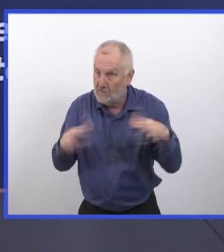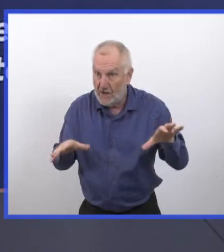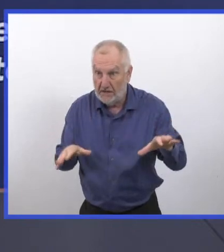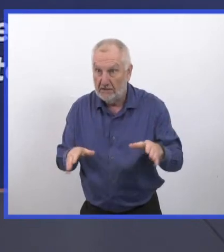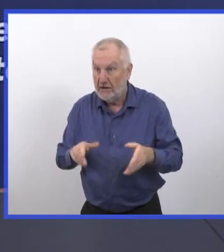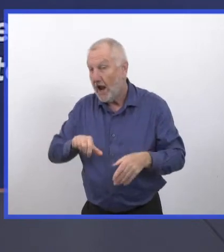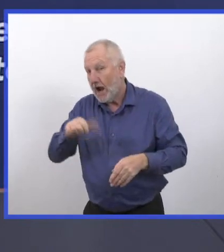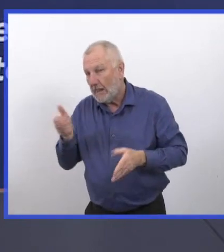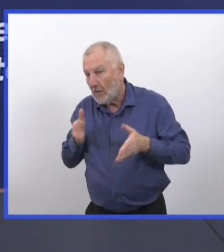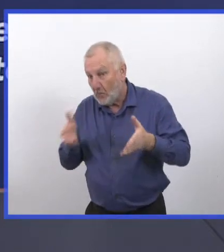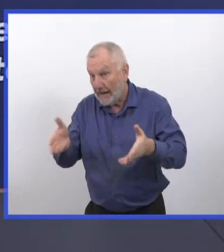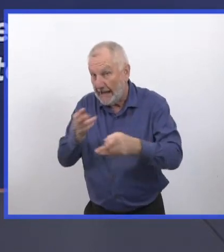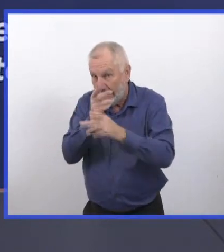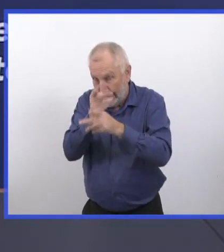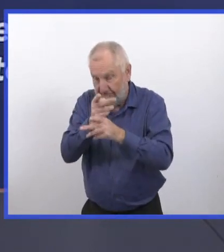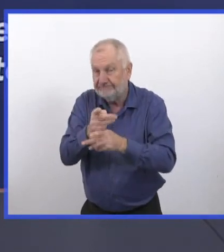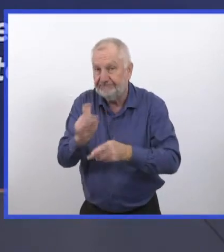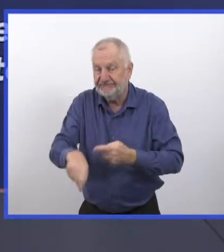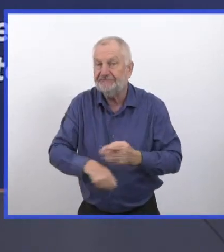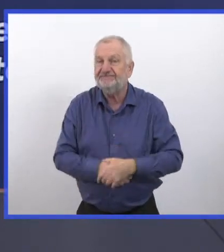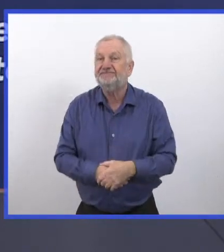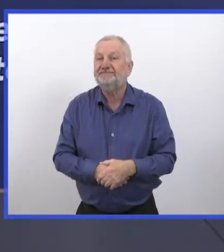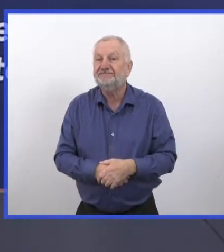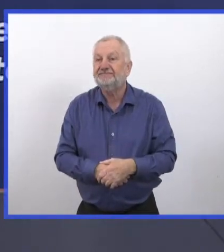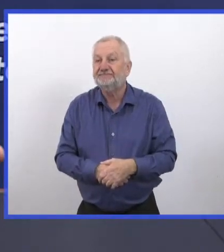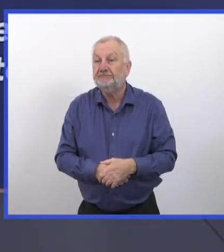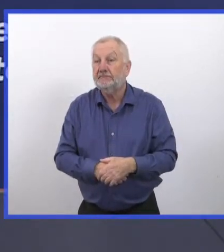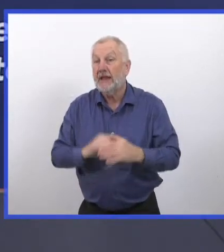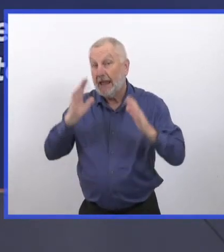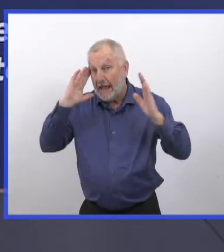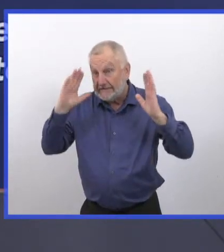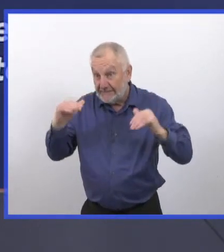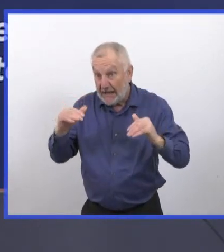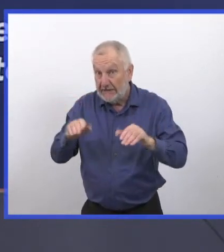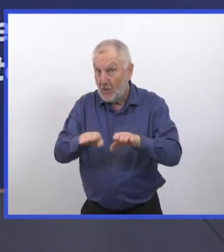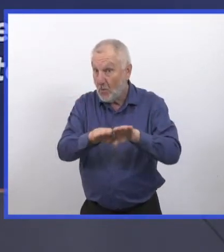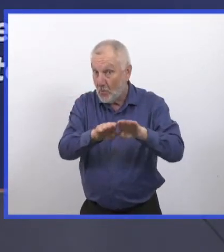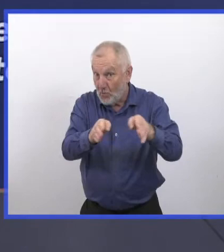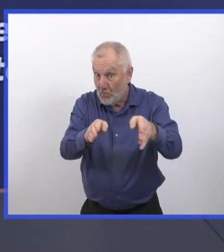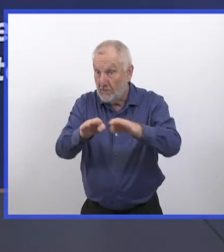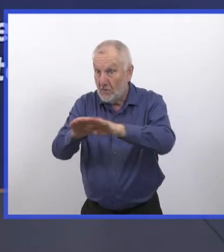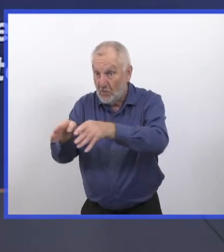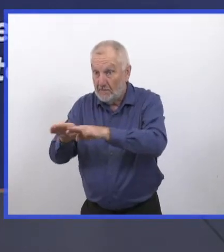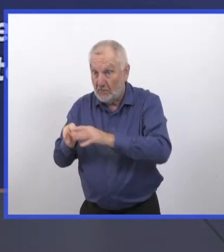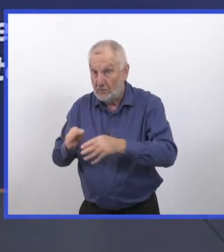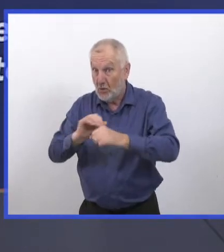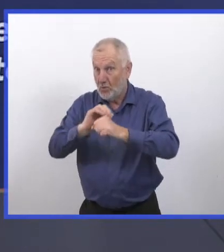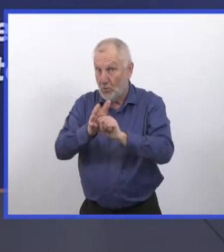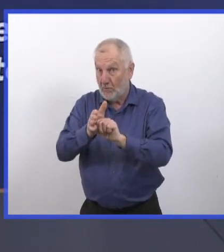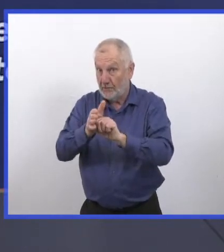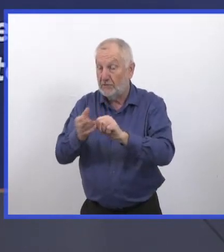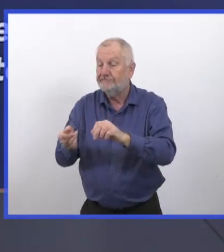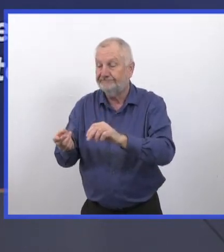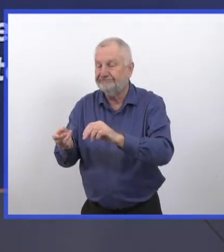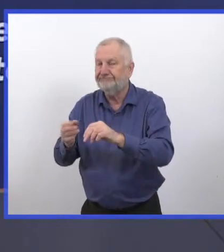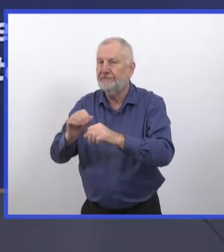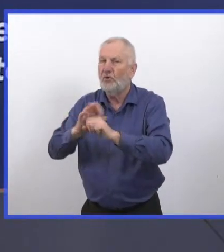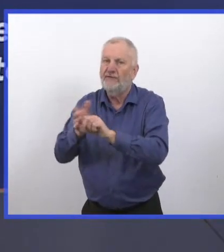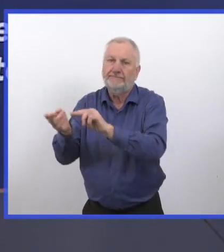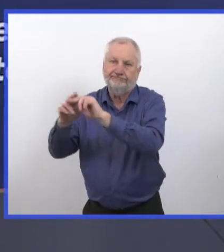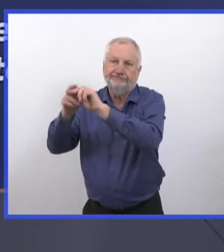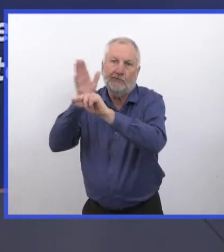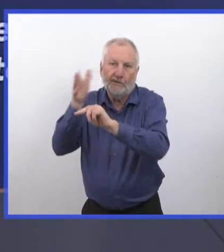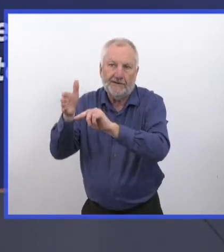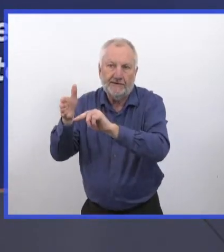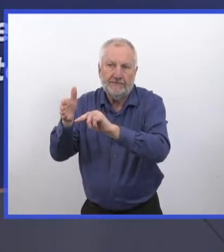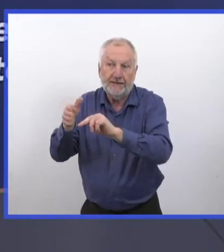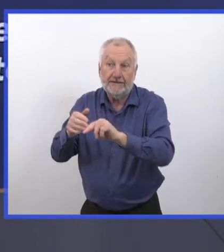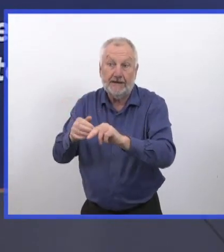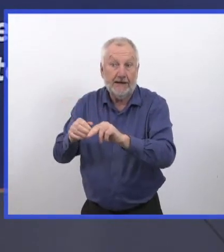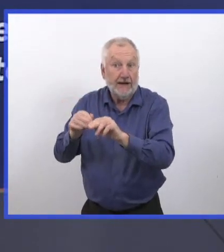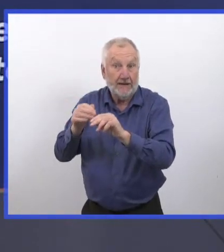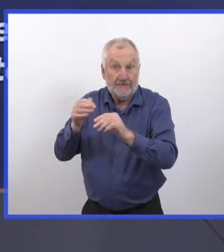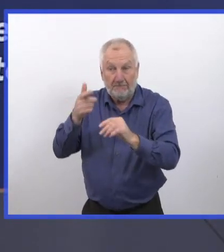As the science around this is evolving, as we start to learn more about it, you know we will have more answers as time goes on.